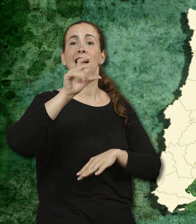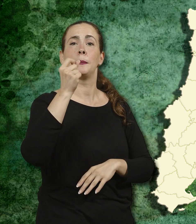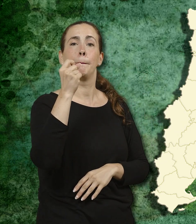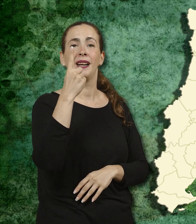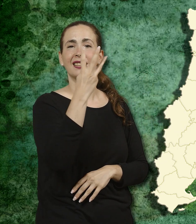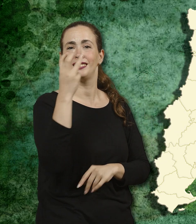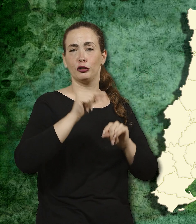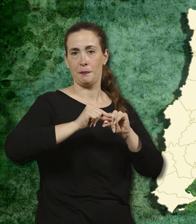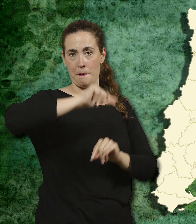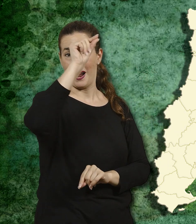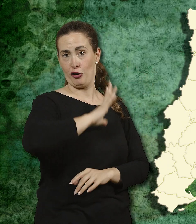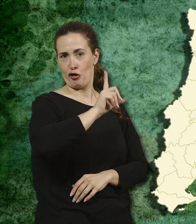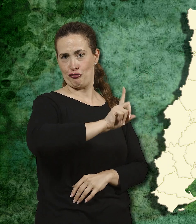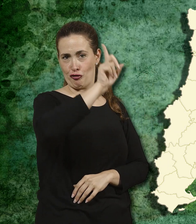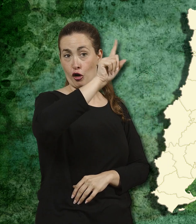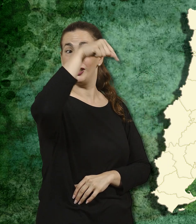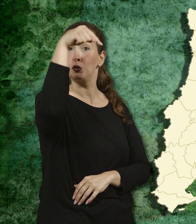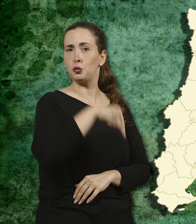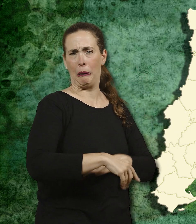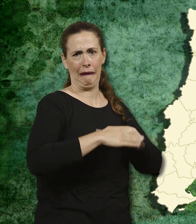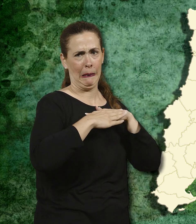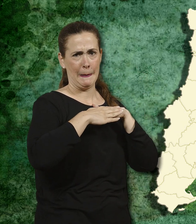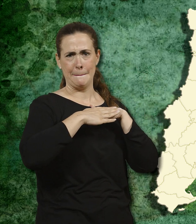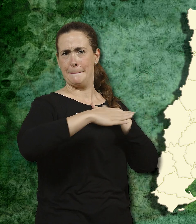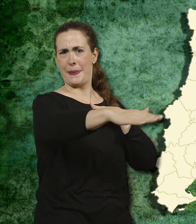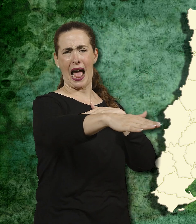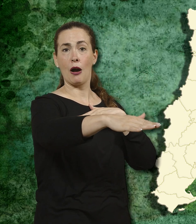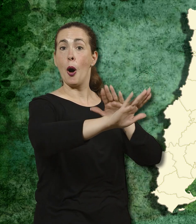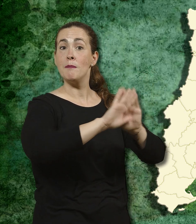on no s'arriben a assolir els 100 m per sobre del nivell del mar,